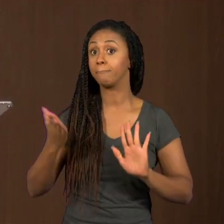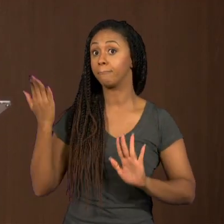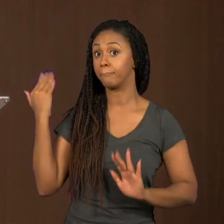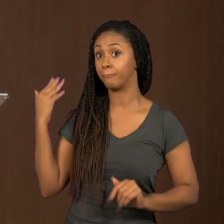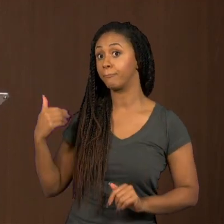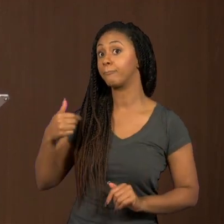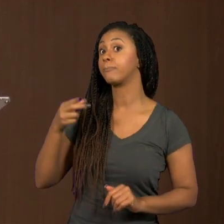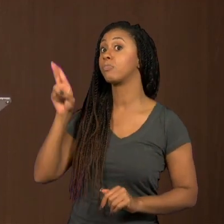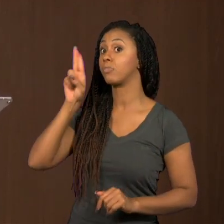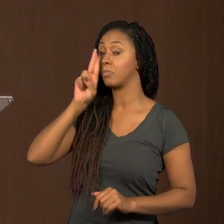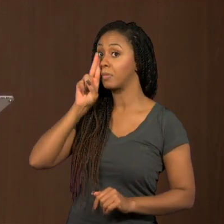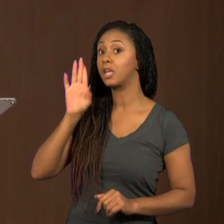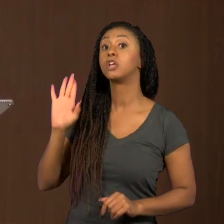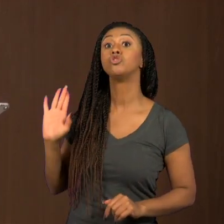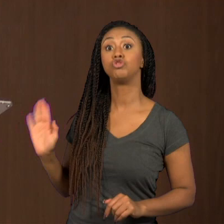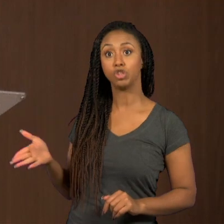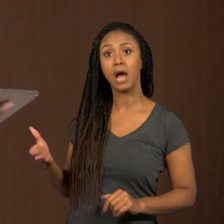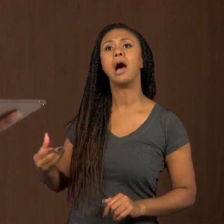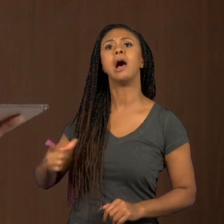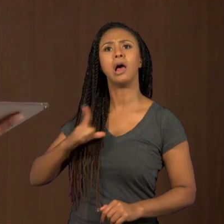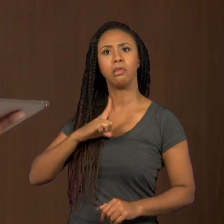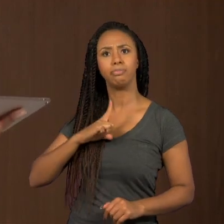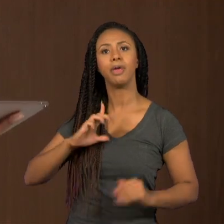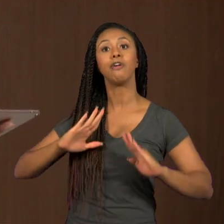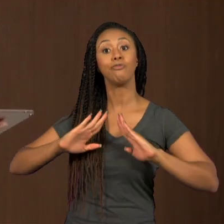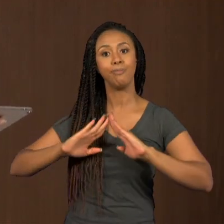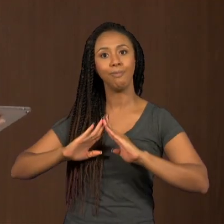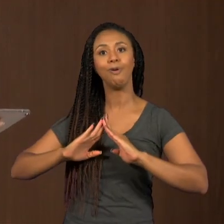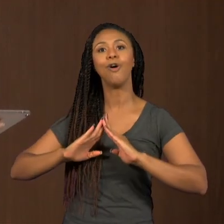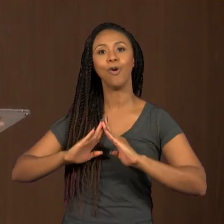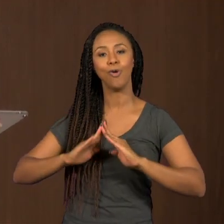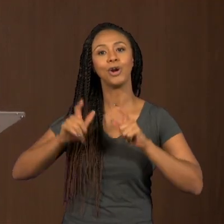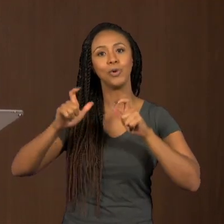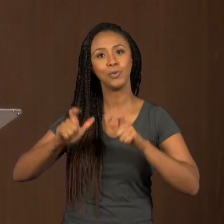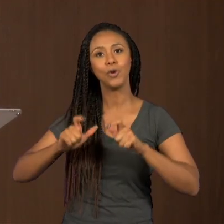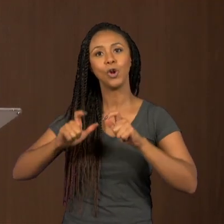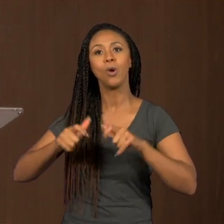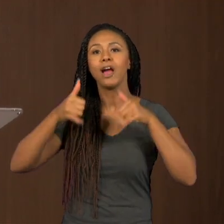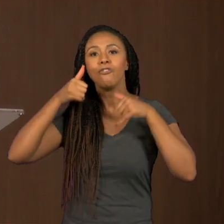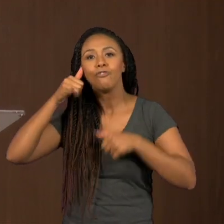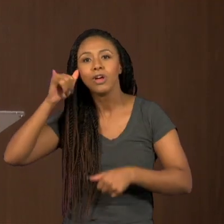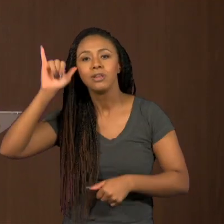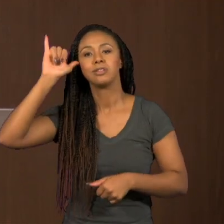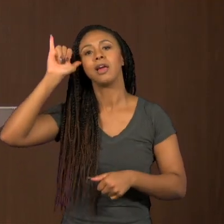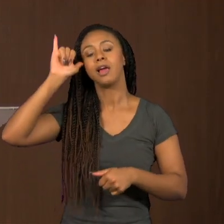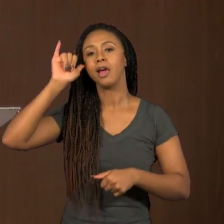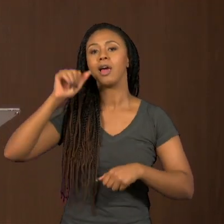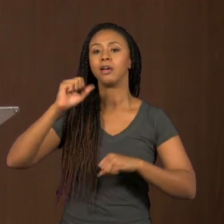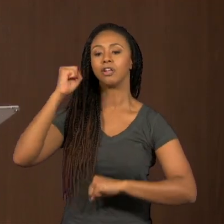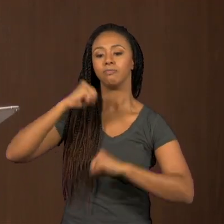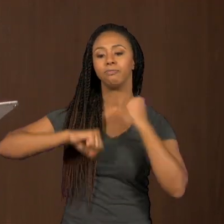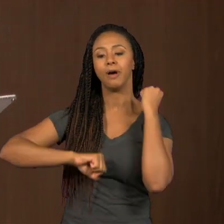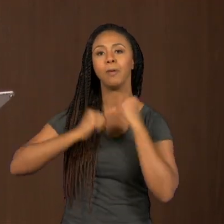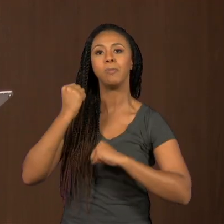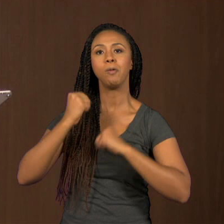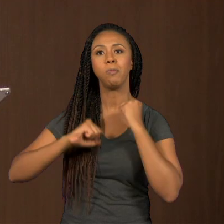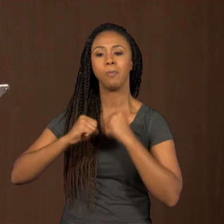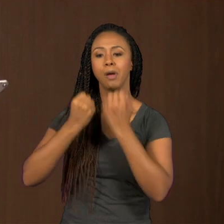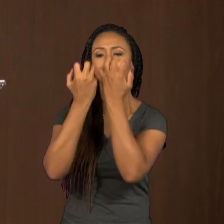CHEGOU A VIVER ALGUNS ANOS DA SUA INFÂNCIA EM ENGENHOS, ENGENHOS DE PRODUÇÃO DE CANA-DE-AÇÚCAR.